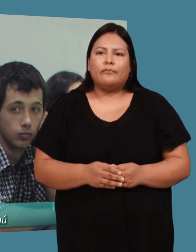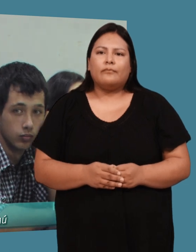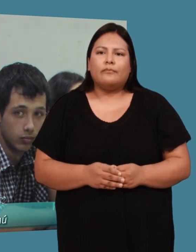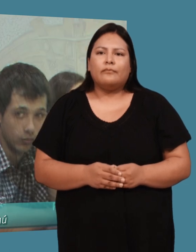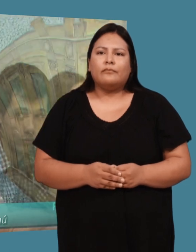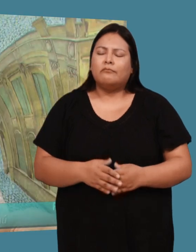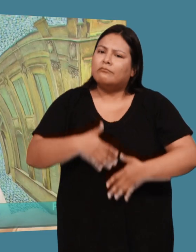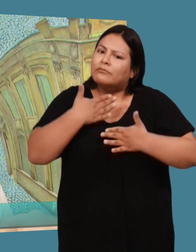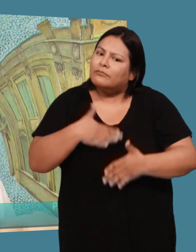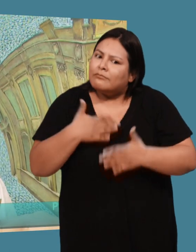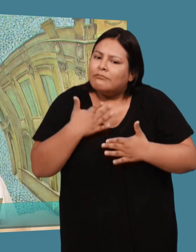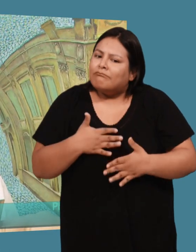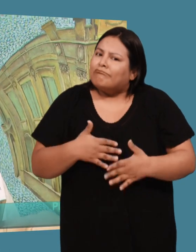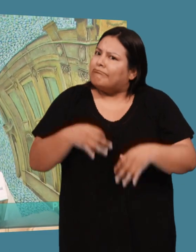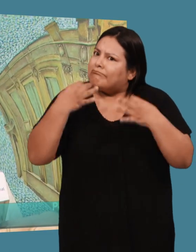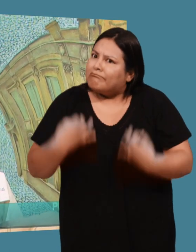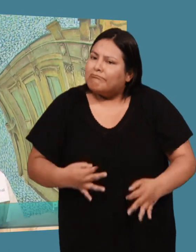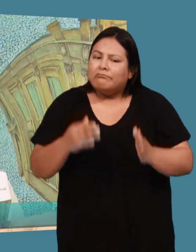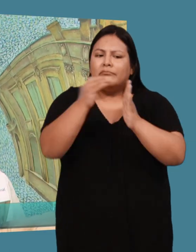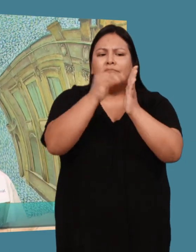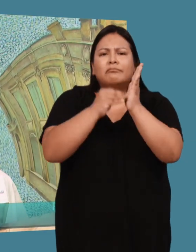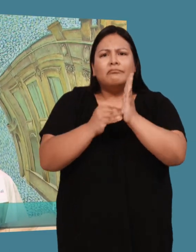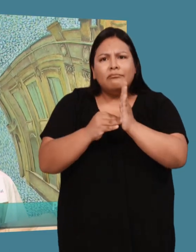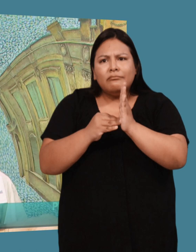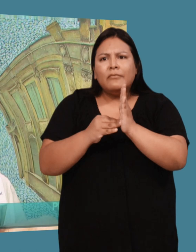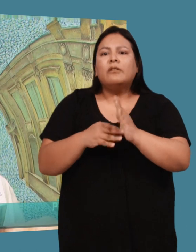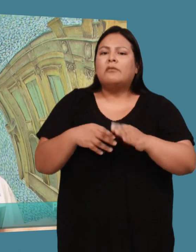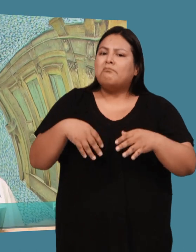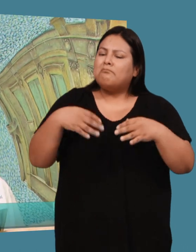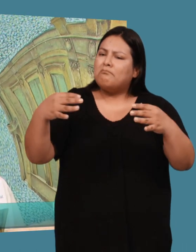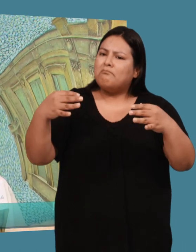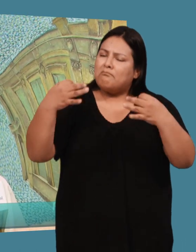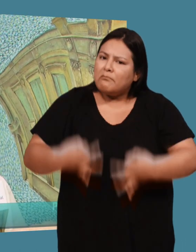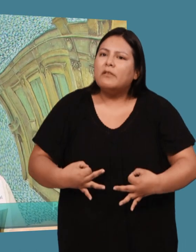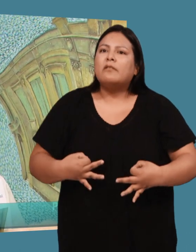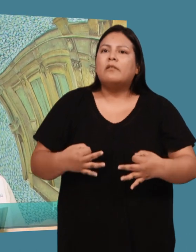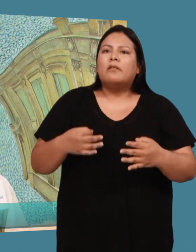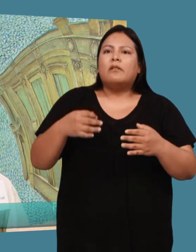Muy contentos y conformes con la inscripción que hemos tenido, tenemos buen número de alumnos en todas las carreras.